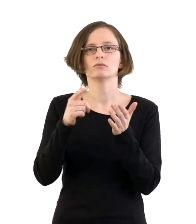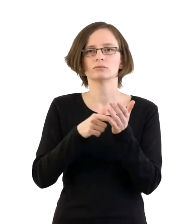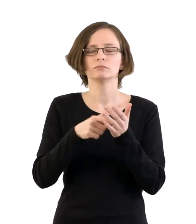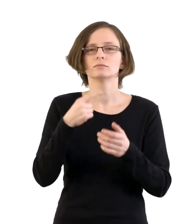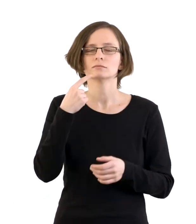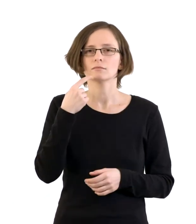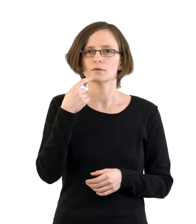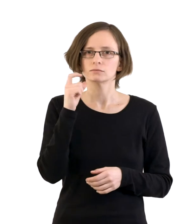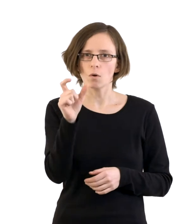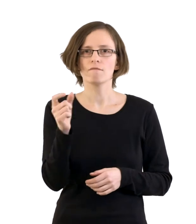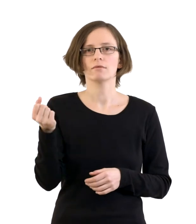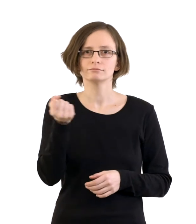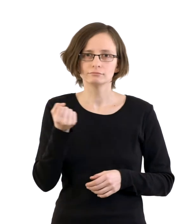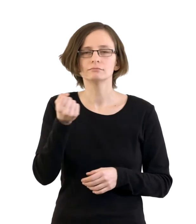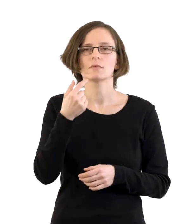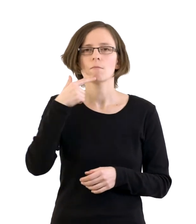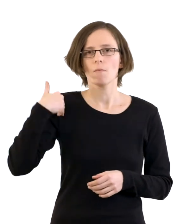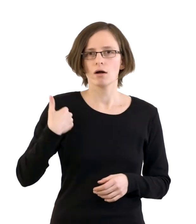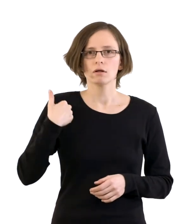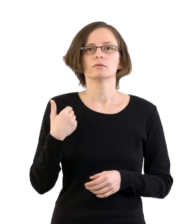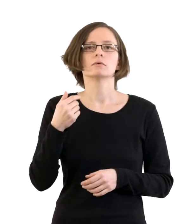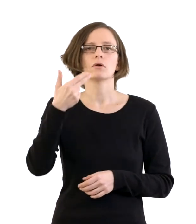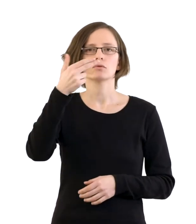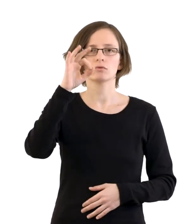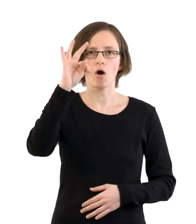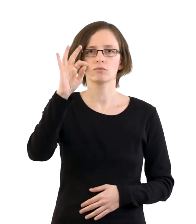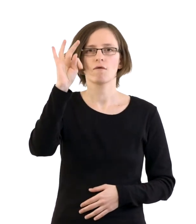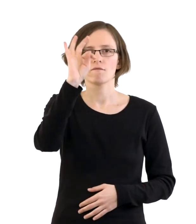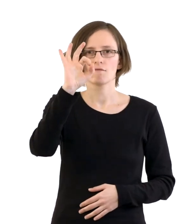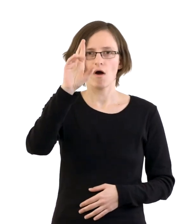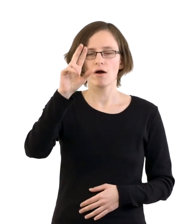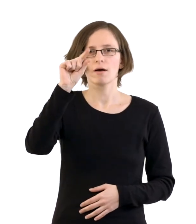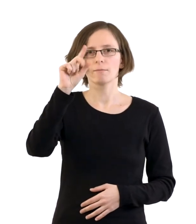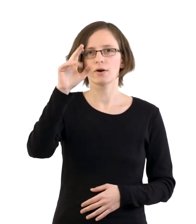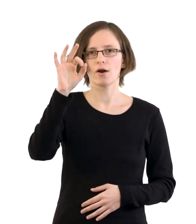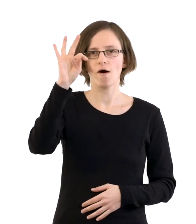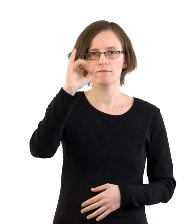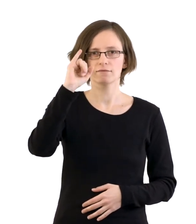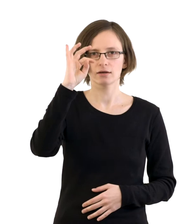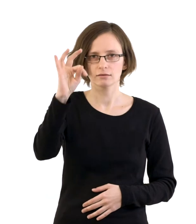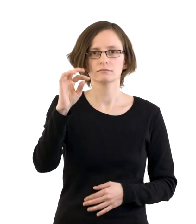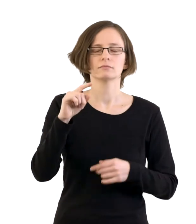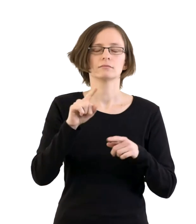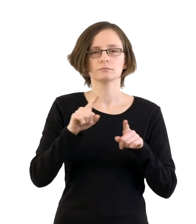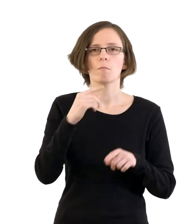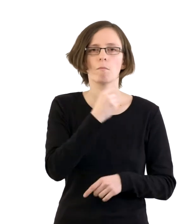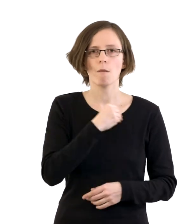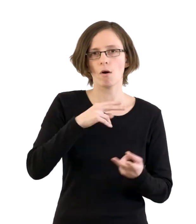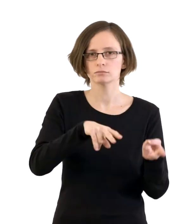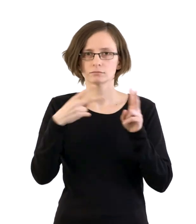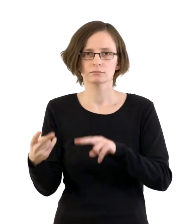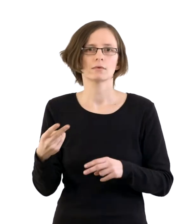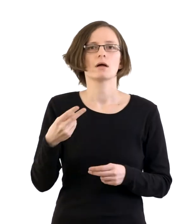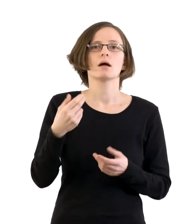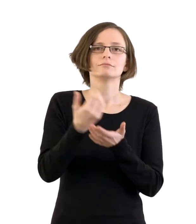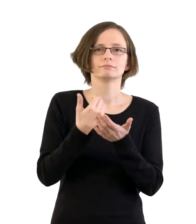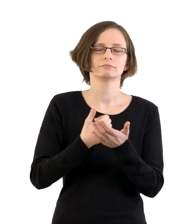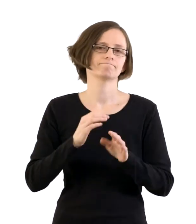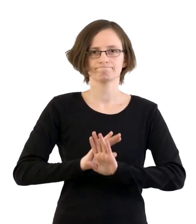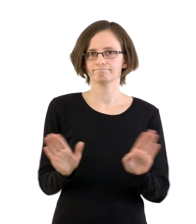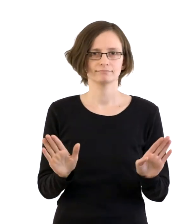Dlatego też bywa używane również określenie z ang. not for profit – nie dla zysku.